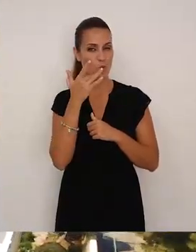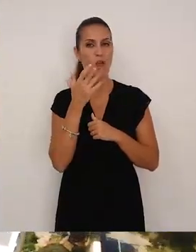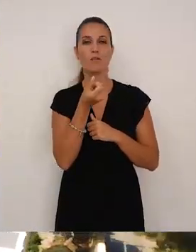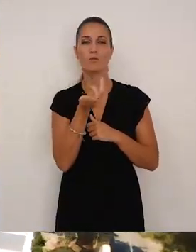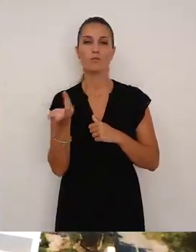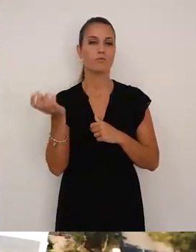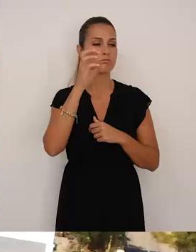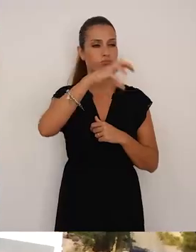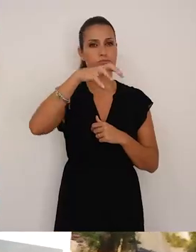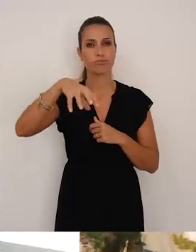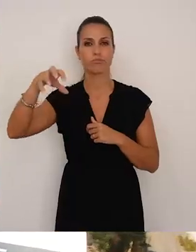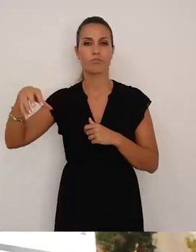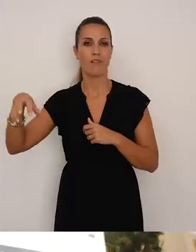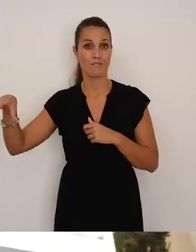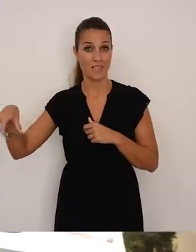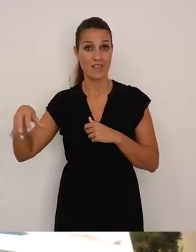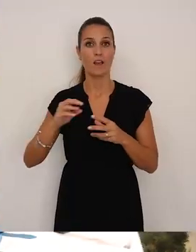A caratterizzare il paesaggio di Leuca sono